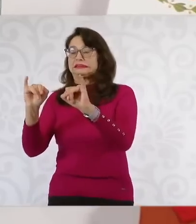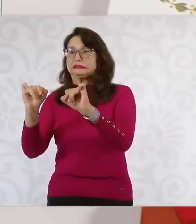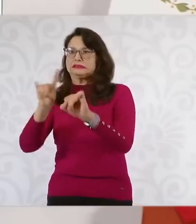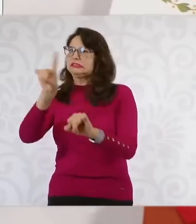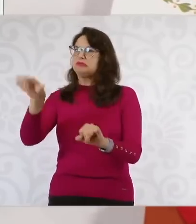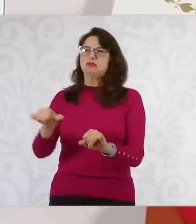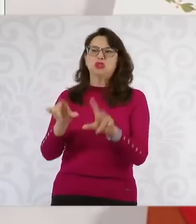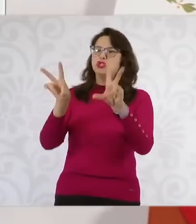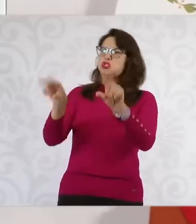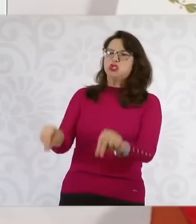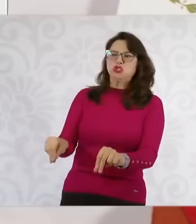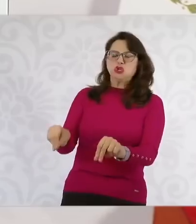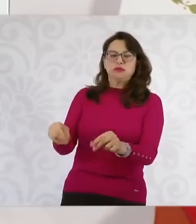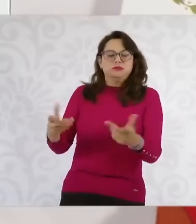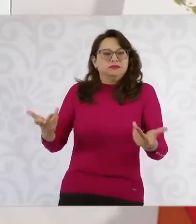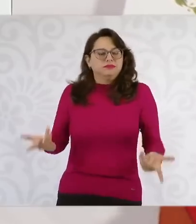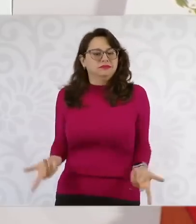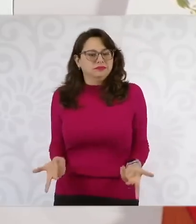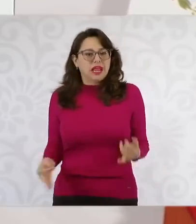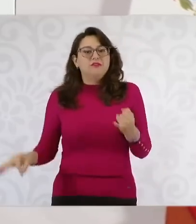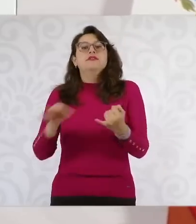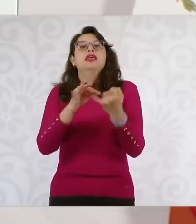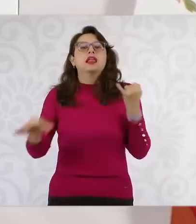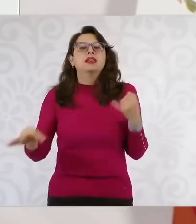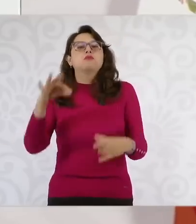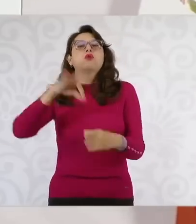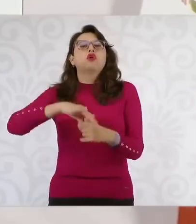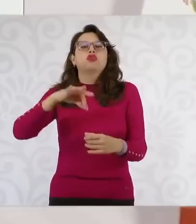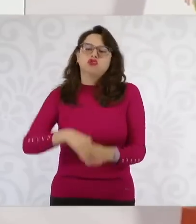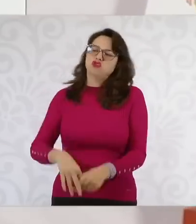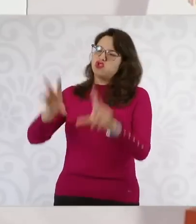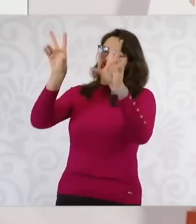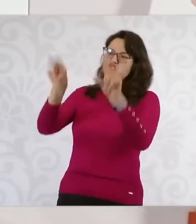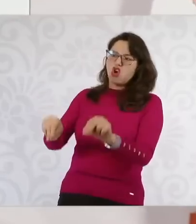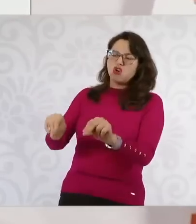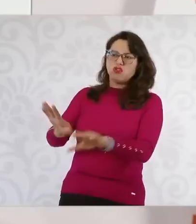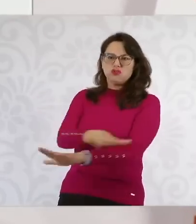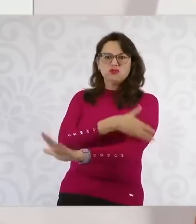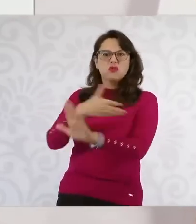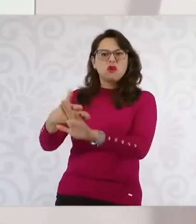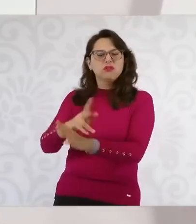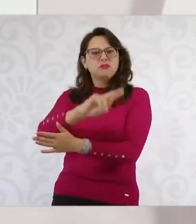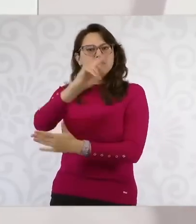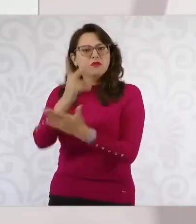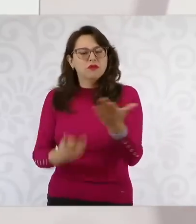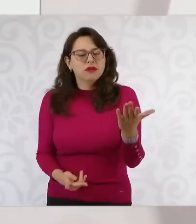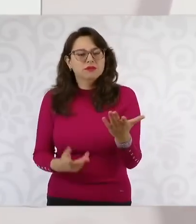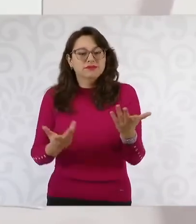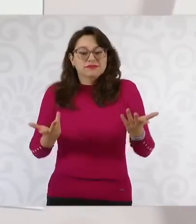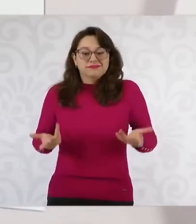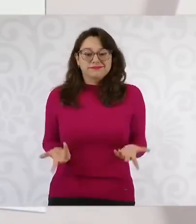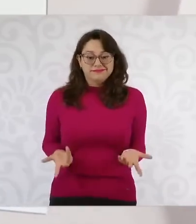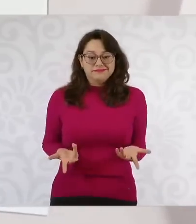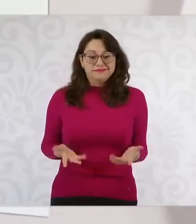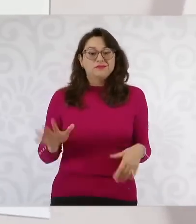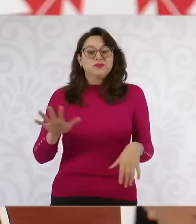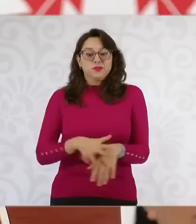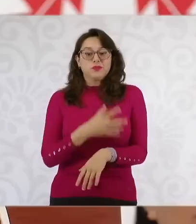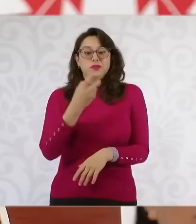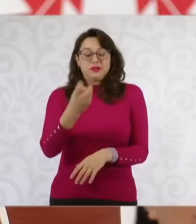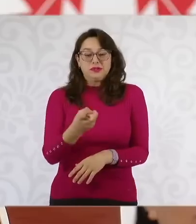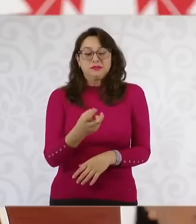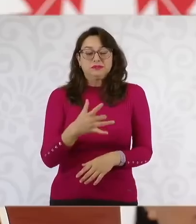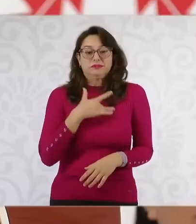sea votaron en contra entonces Y luego dicen por qué que hay autoritarismo Porque no votaron por